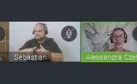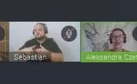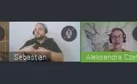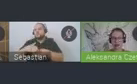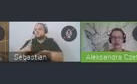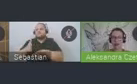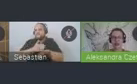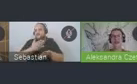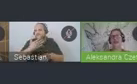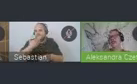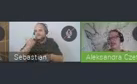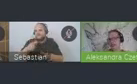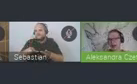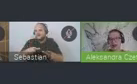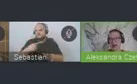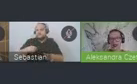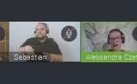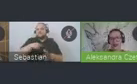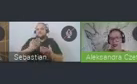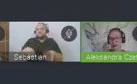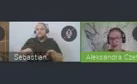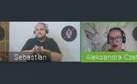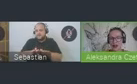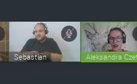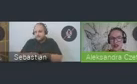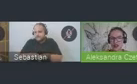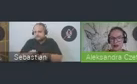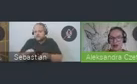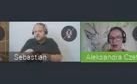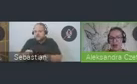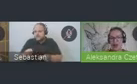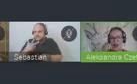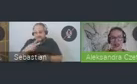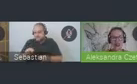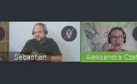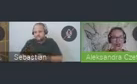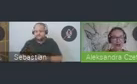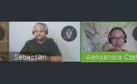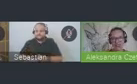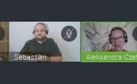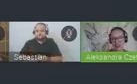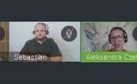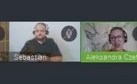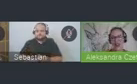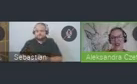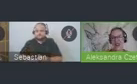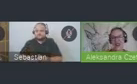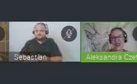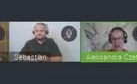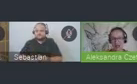to nie znaczy, że my zamykamy naszą działalność i już nic więcej się nie wydarzy.